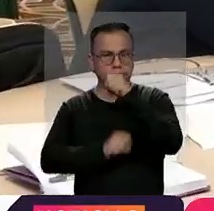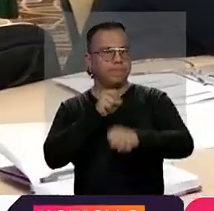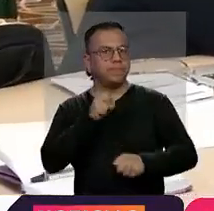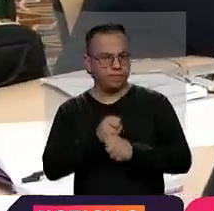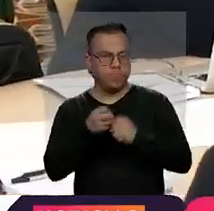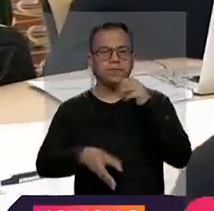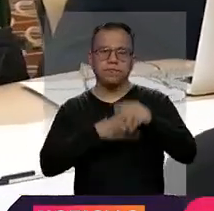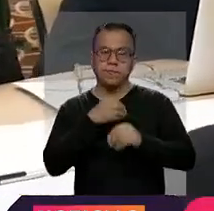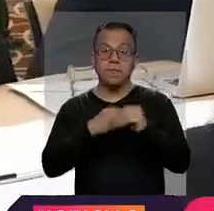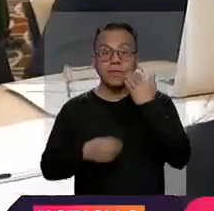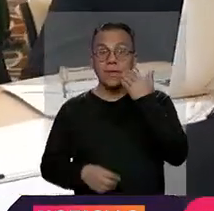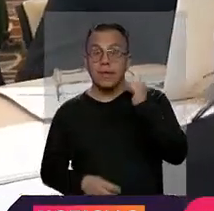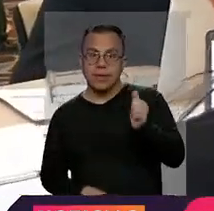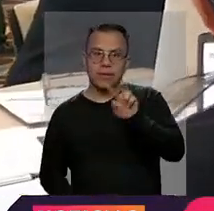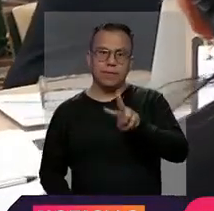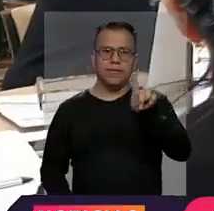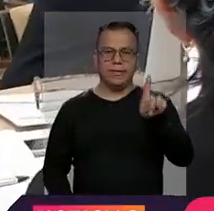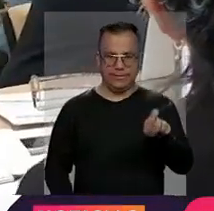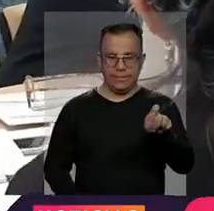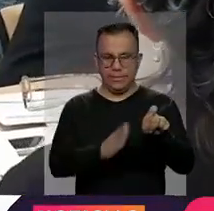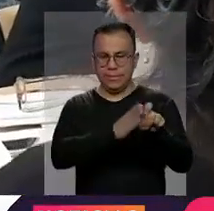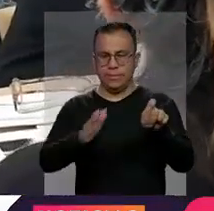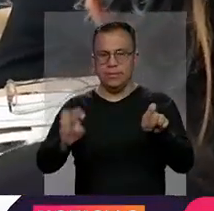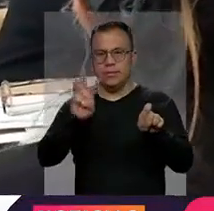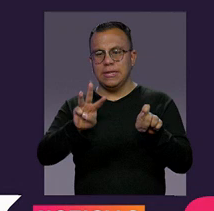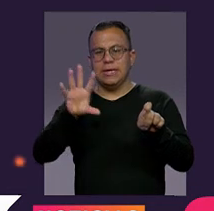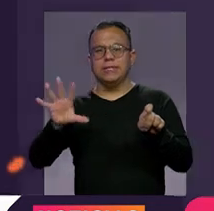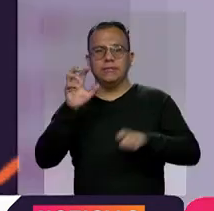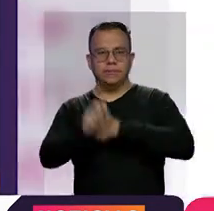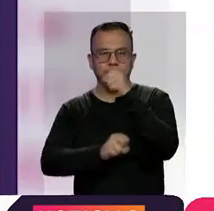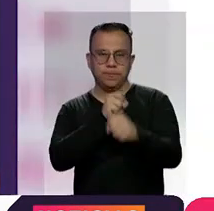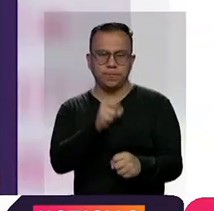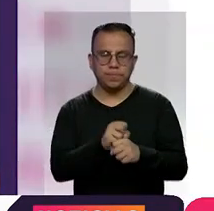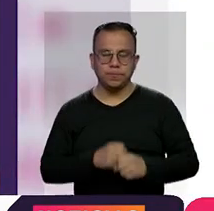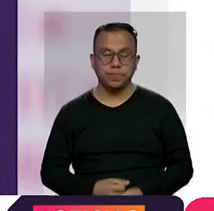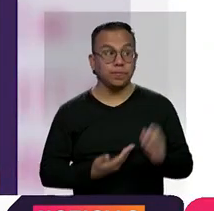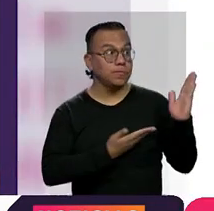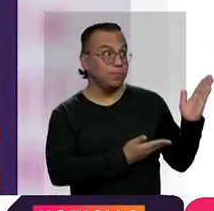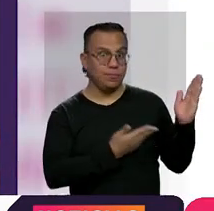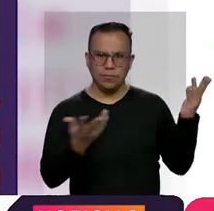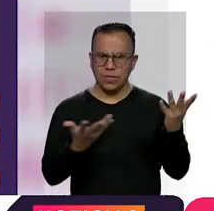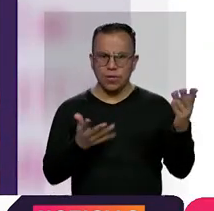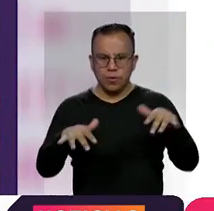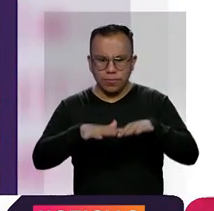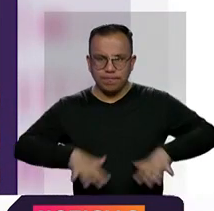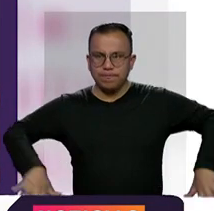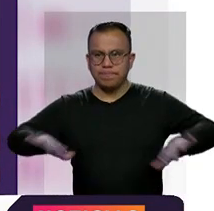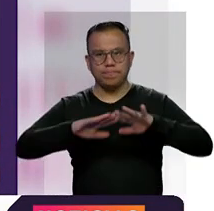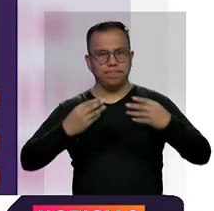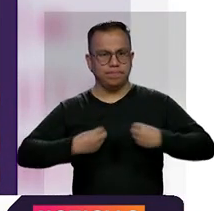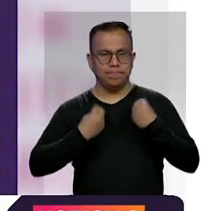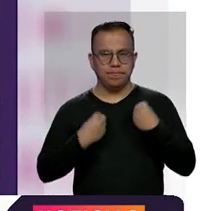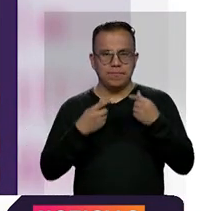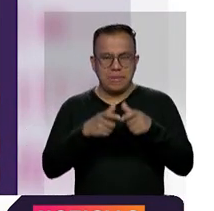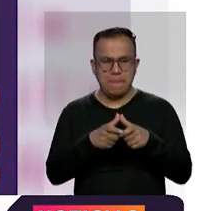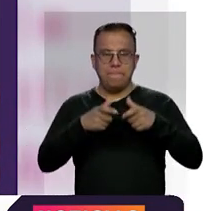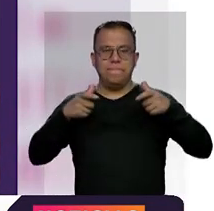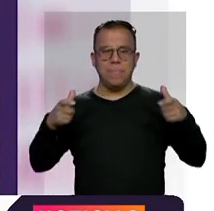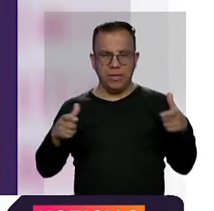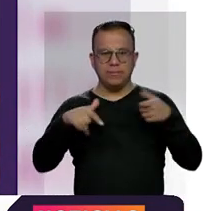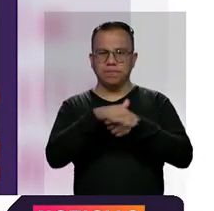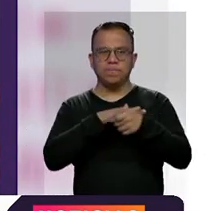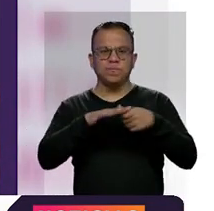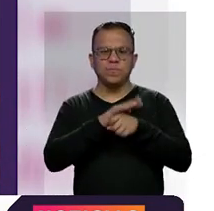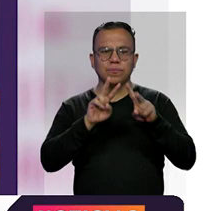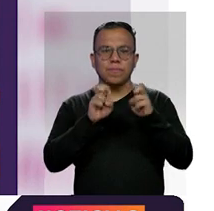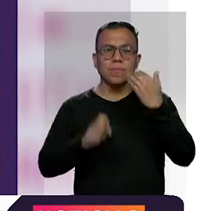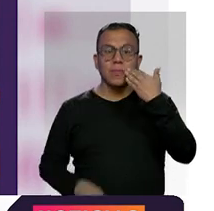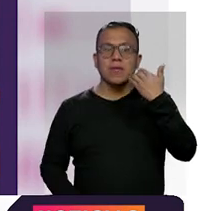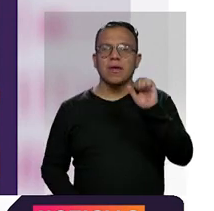DE MUJERES ATENDIDAS CORRESPONDE